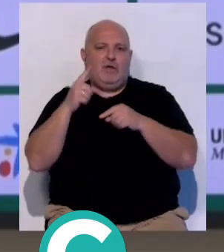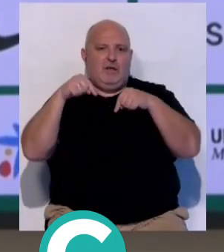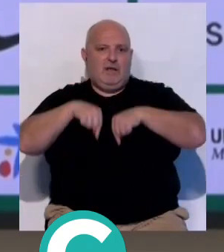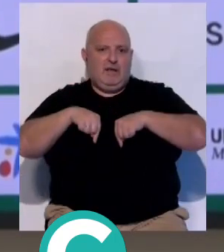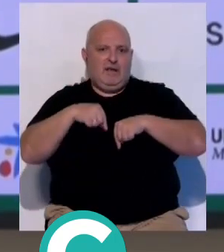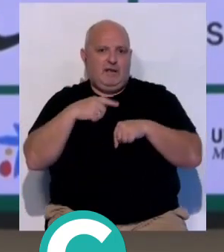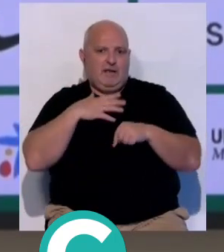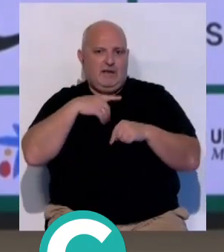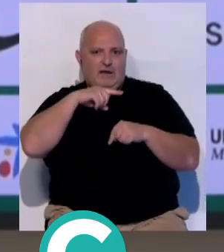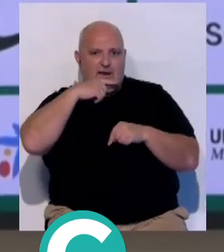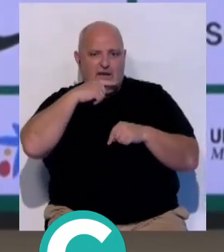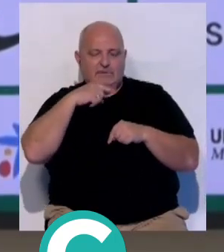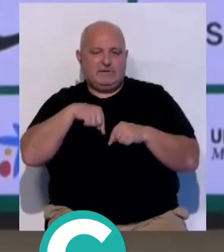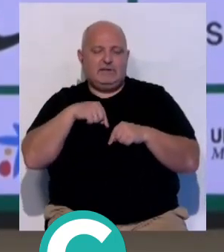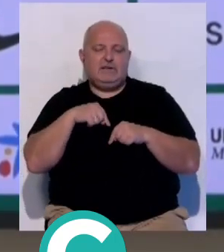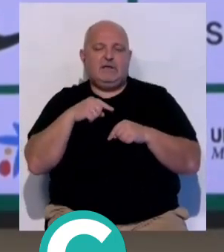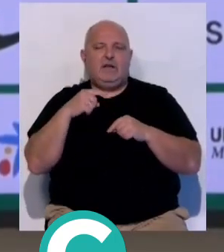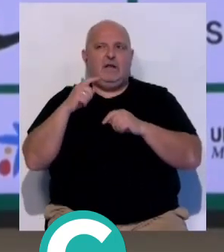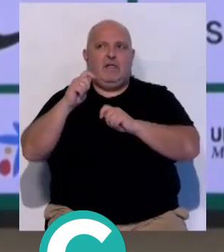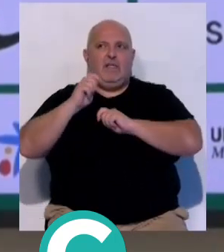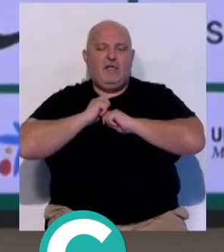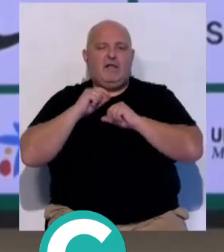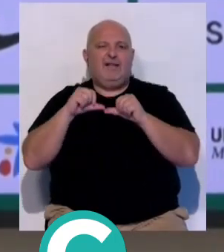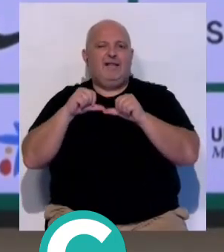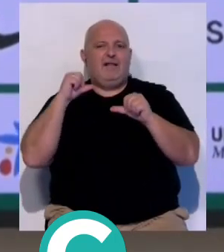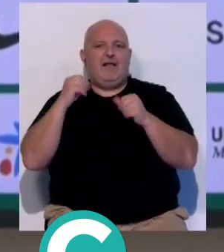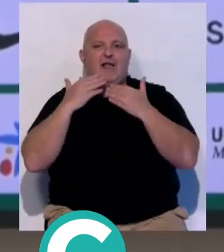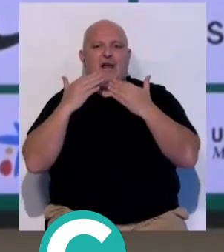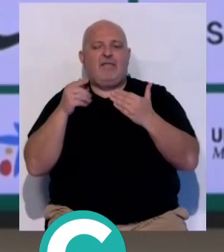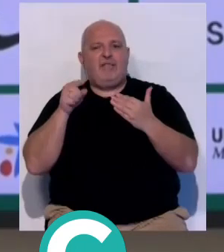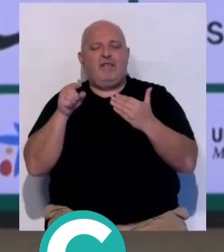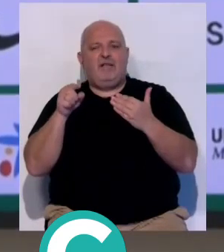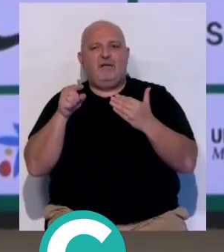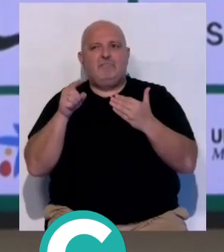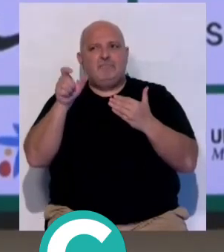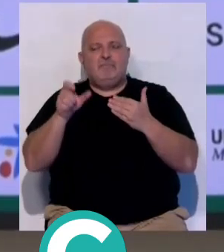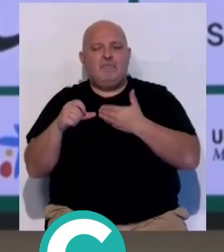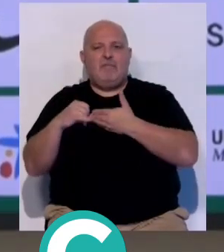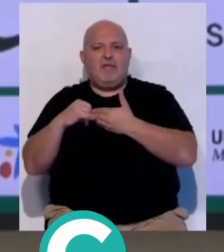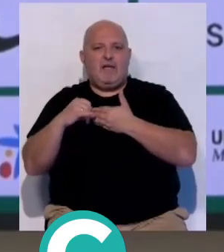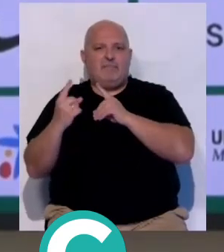mi legado en el fútbol siempre ha tenido que ver con con ser muy cercano a los futbolistas y con